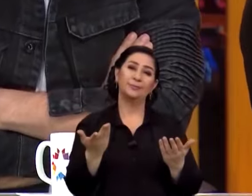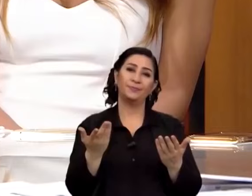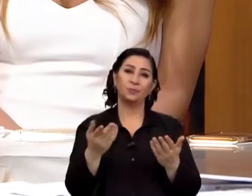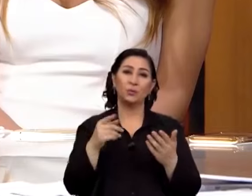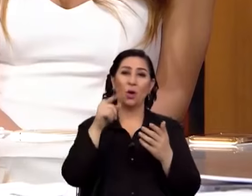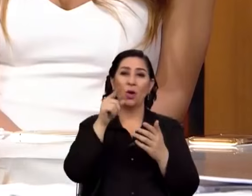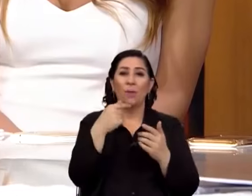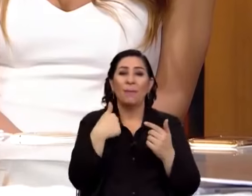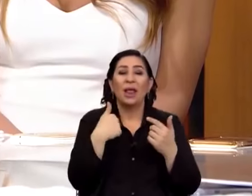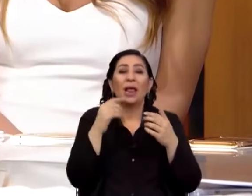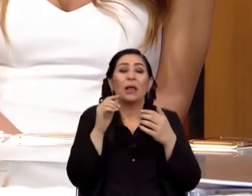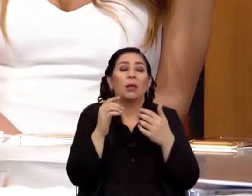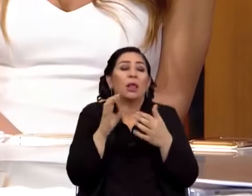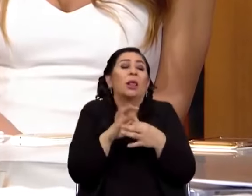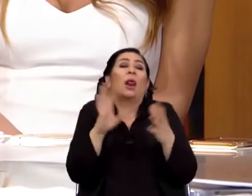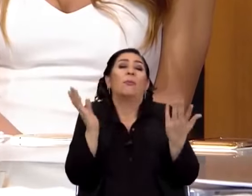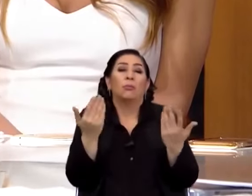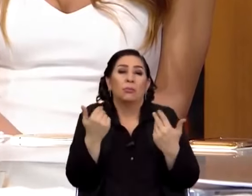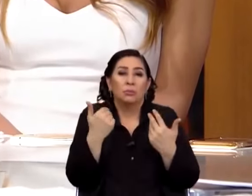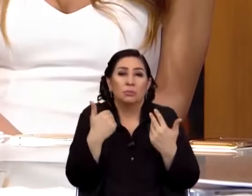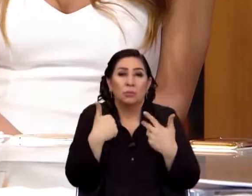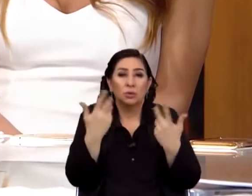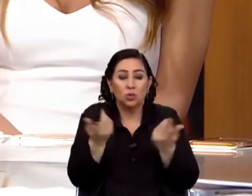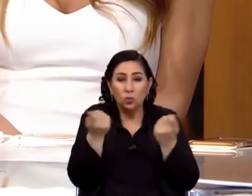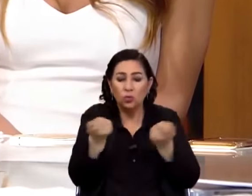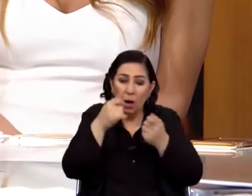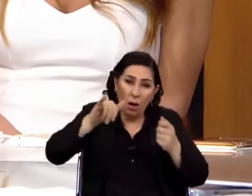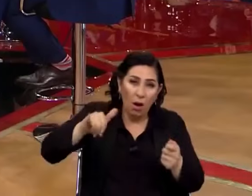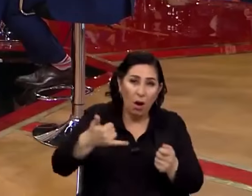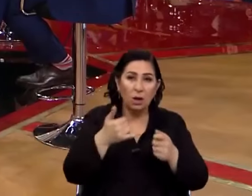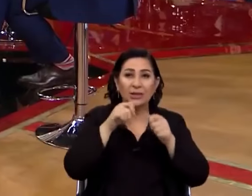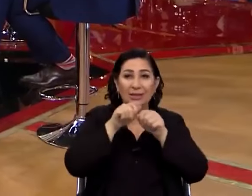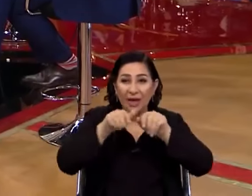ben ilgilenmeye yani eee o kadar çok zorluğu var ki filmi yayınlatma kaç